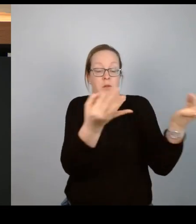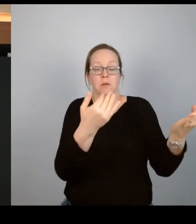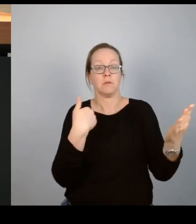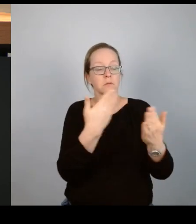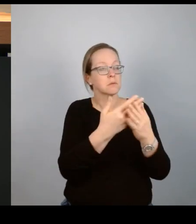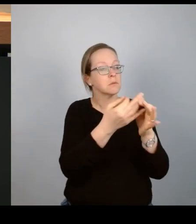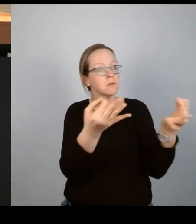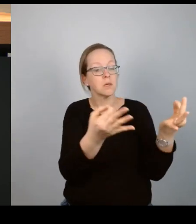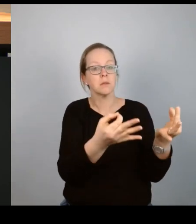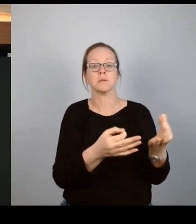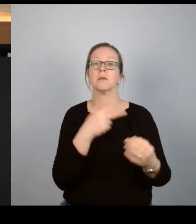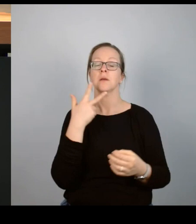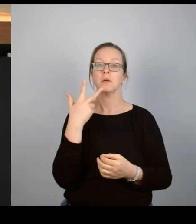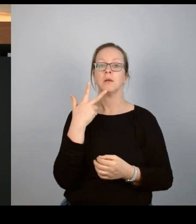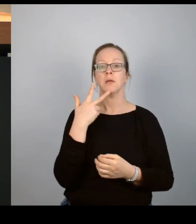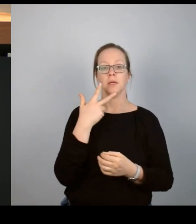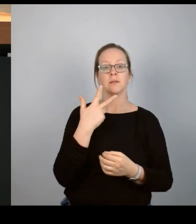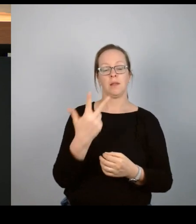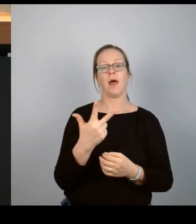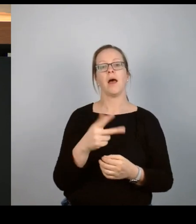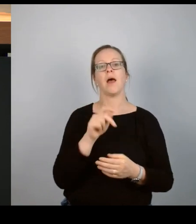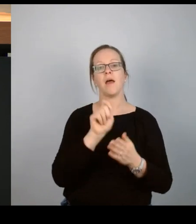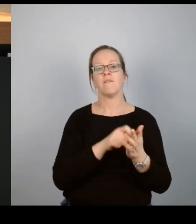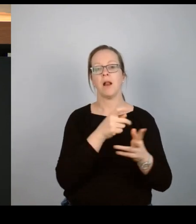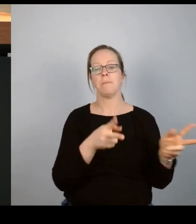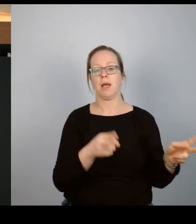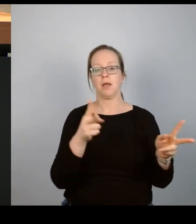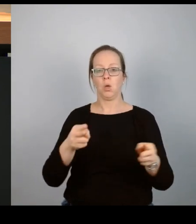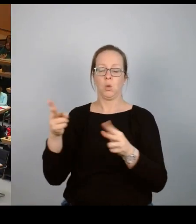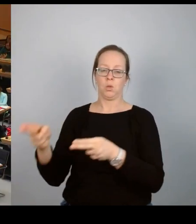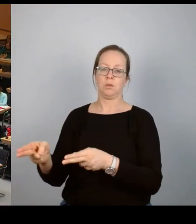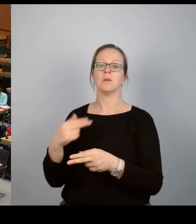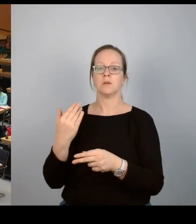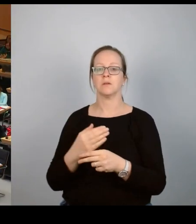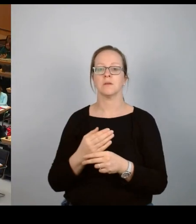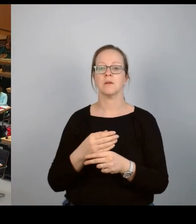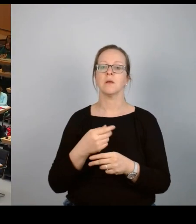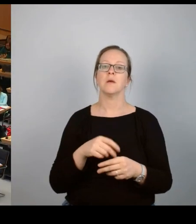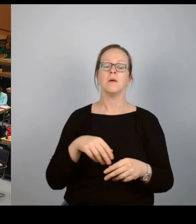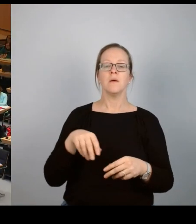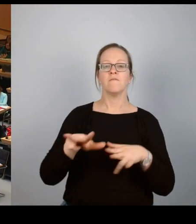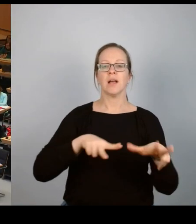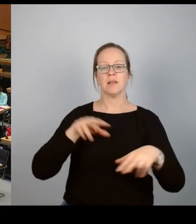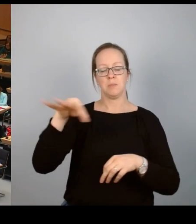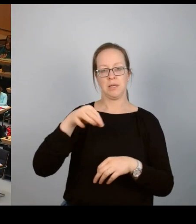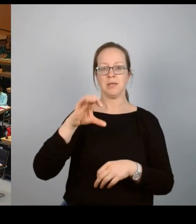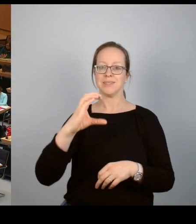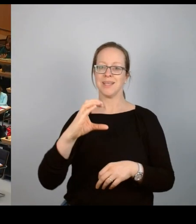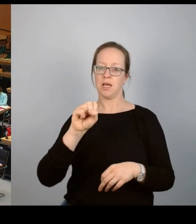Planungsbeschleunigung. Und dann haben wir auch keine Planung von